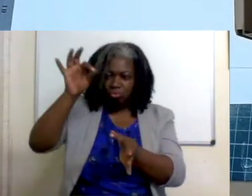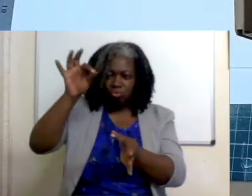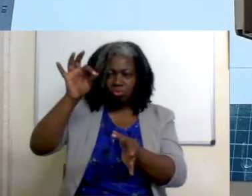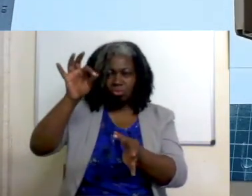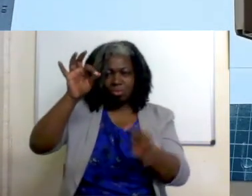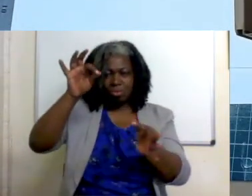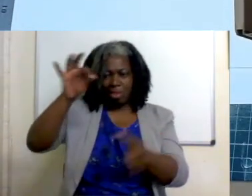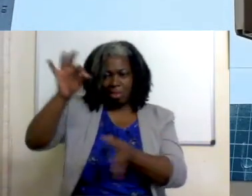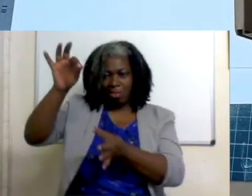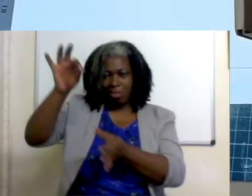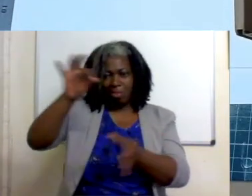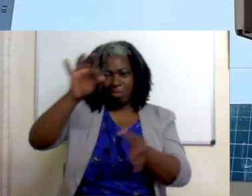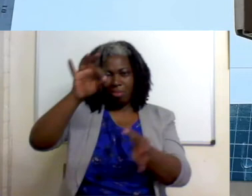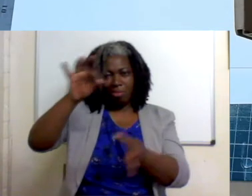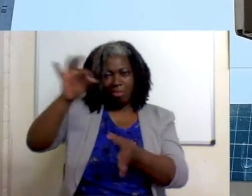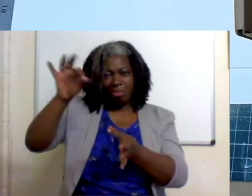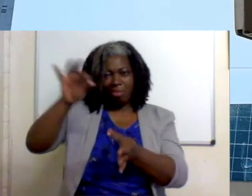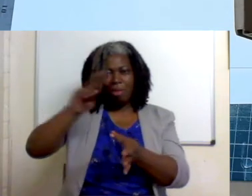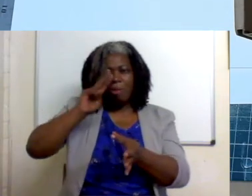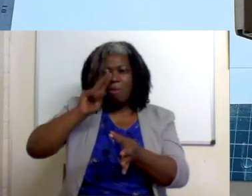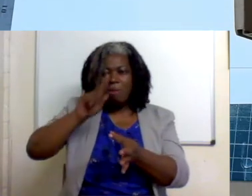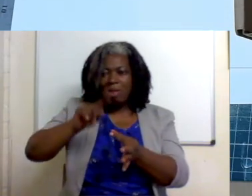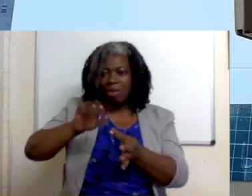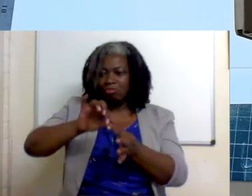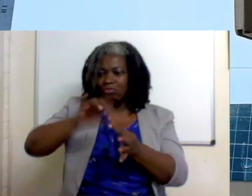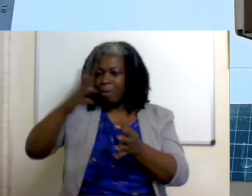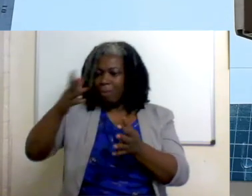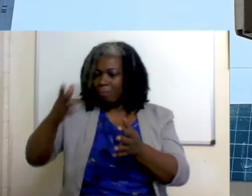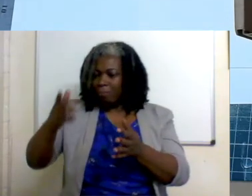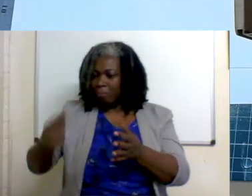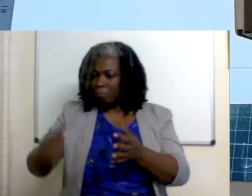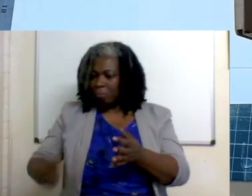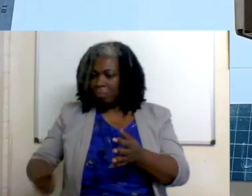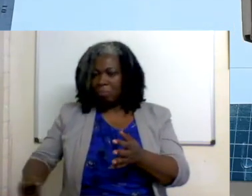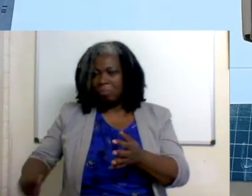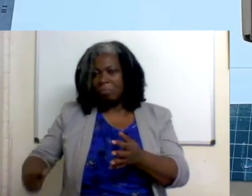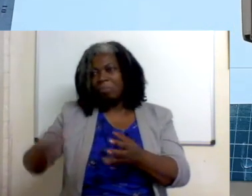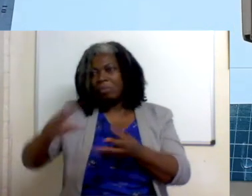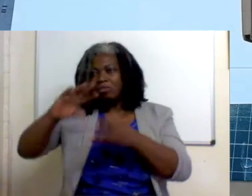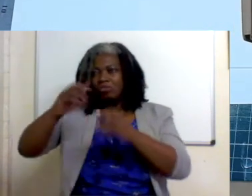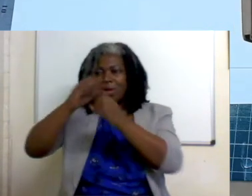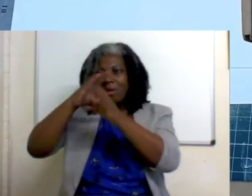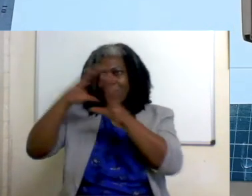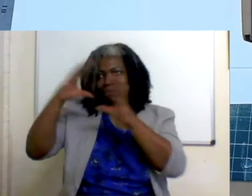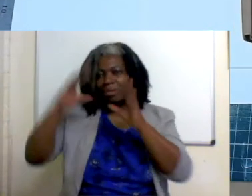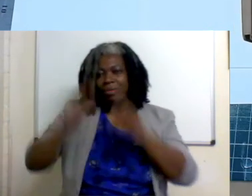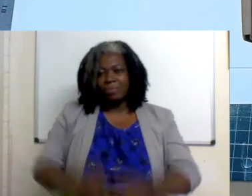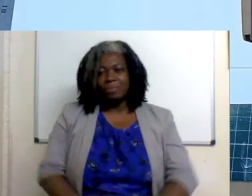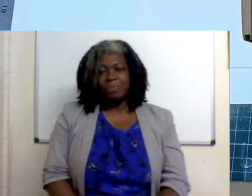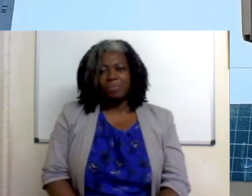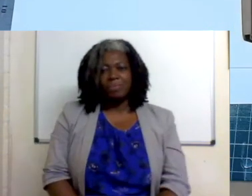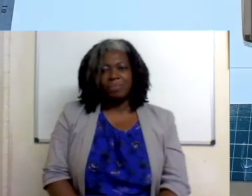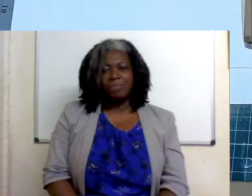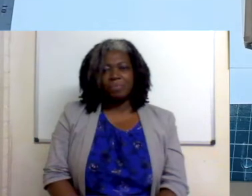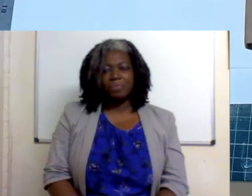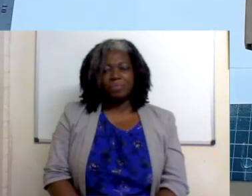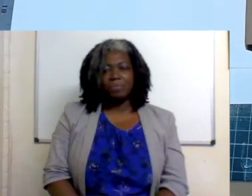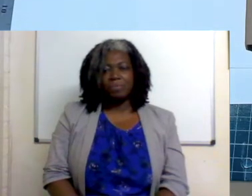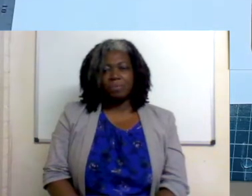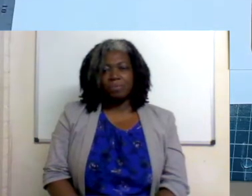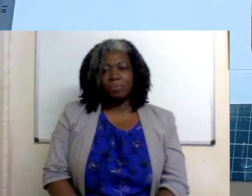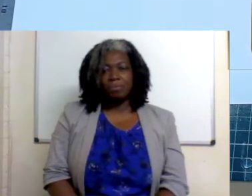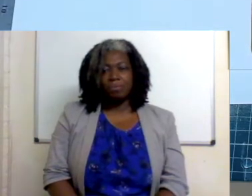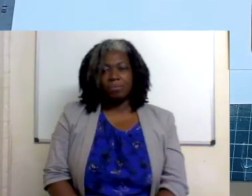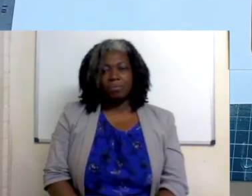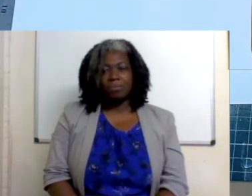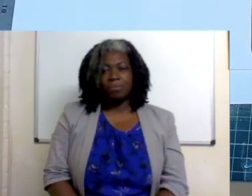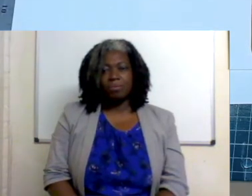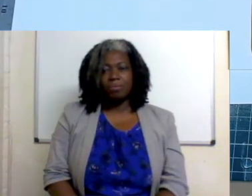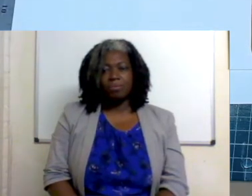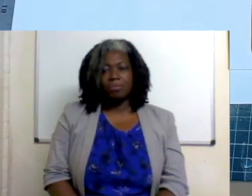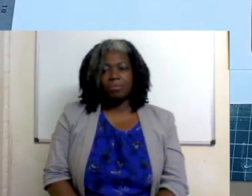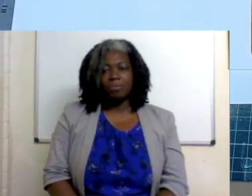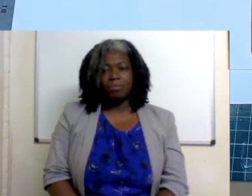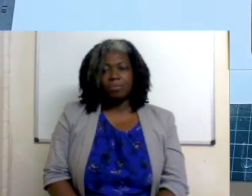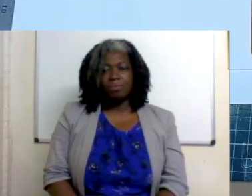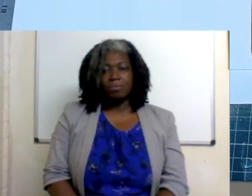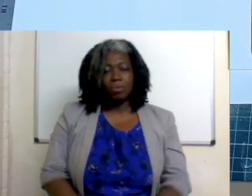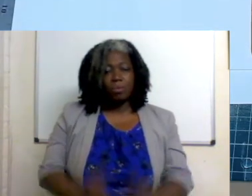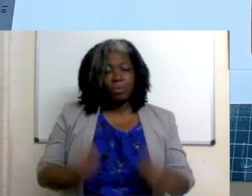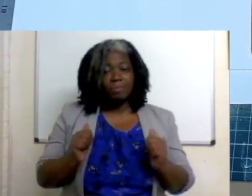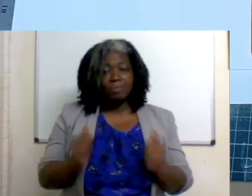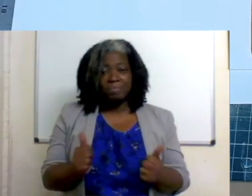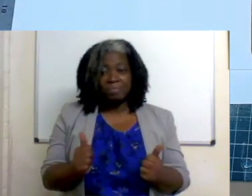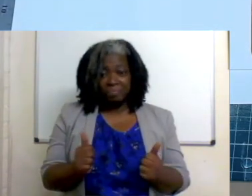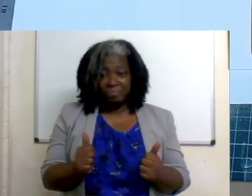by padal dolu na zem a je ve vzduchu. Tak, tady mame trochu tvorivosti.